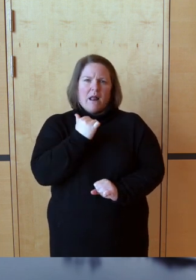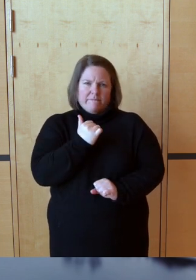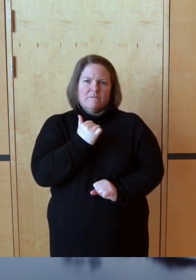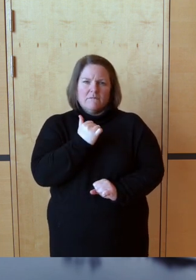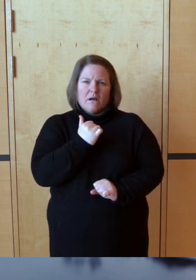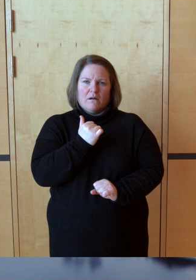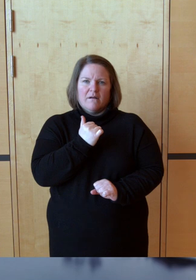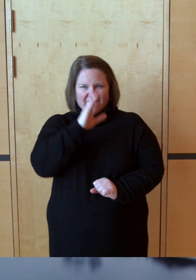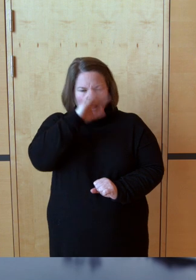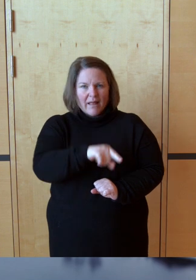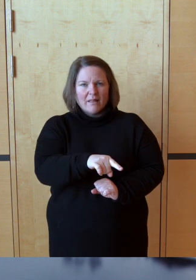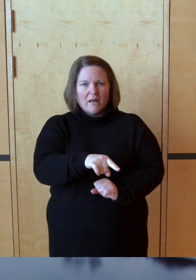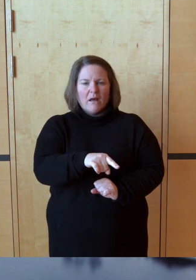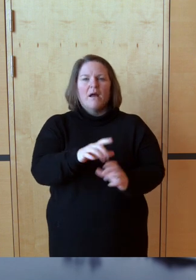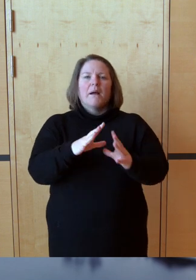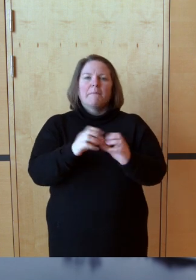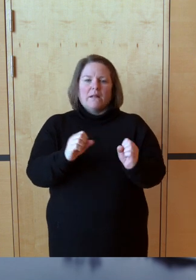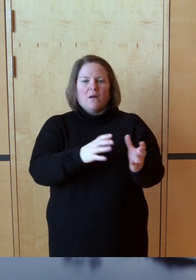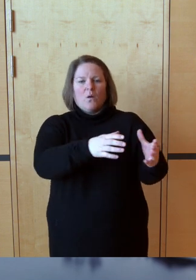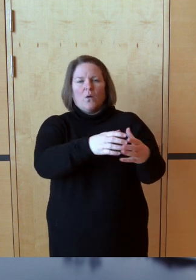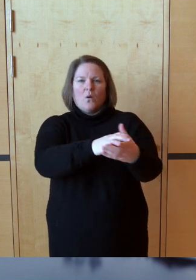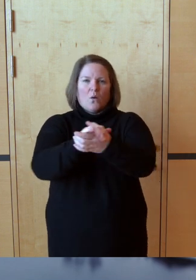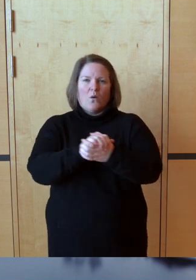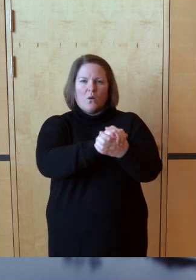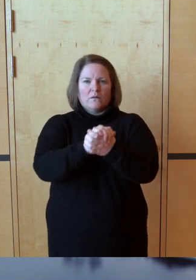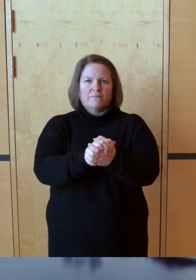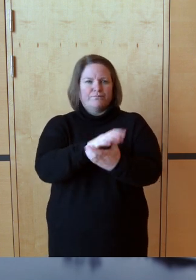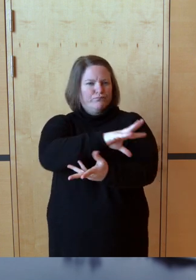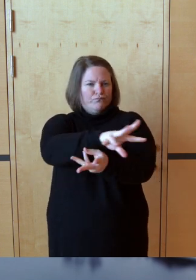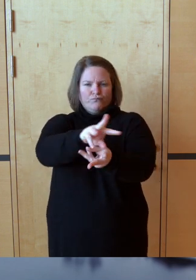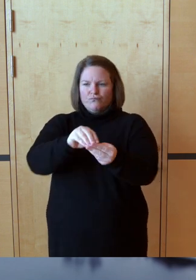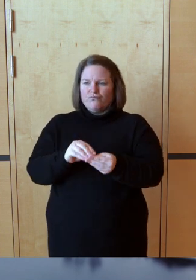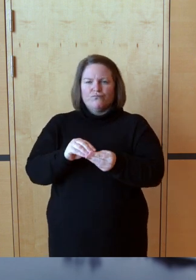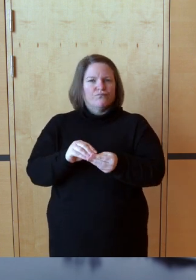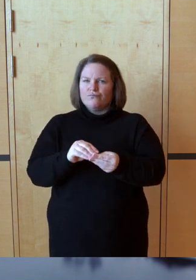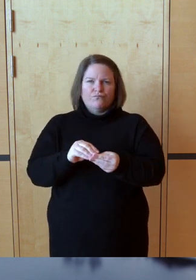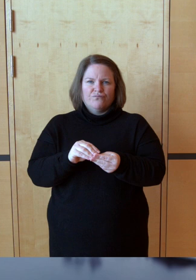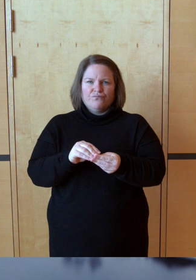Som kollektiv kommer fram till att en flytt inte är bäst för det finns tjänsten tyder på att